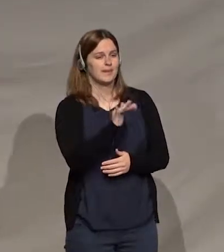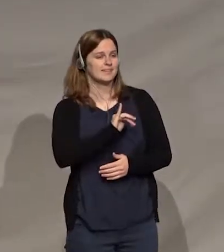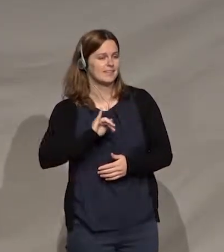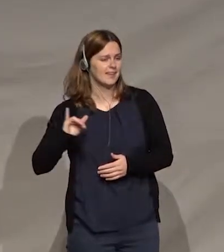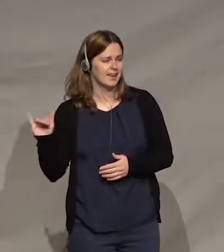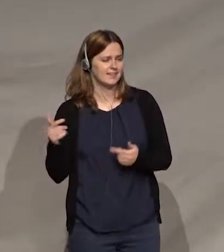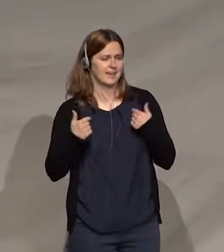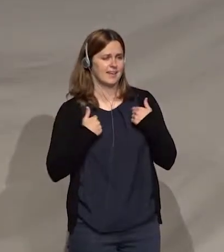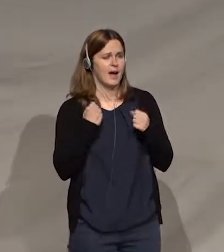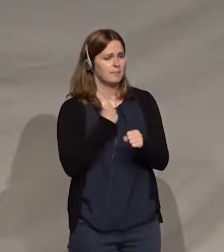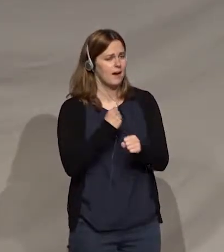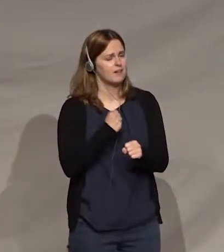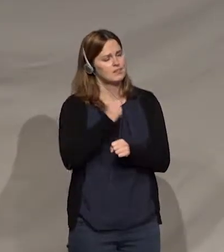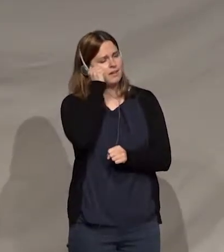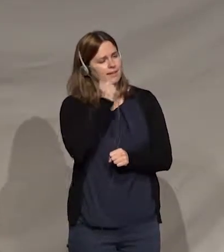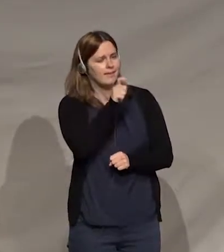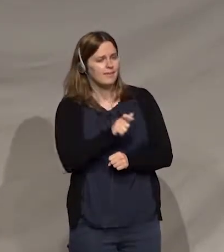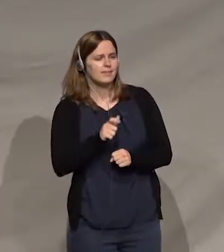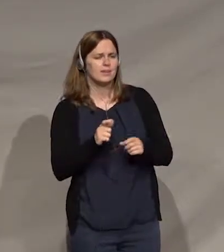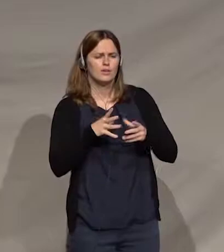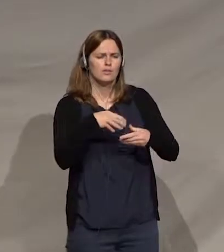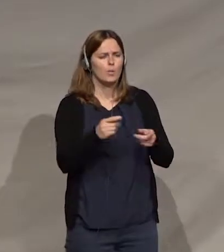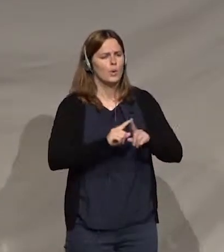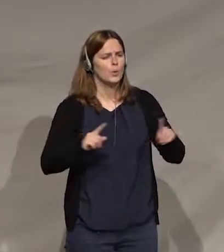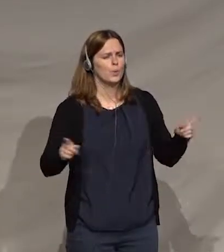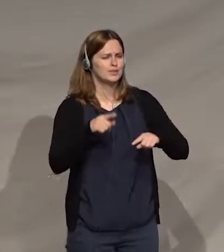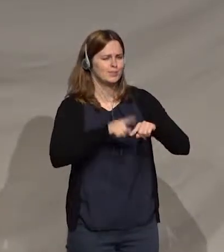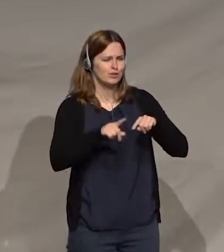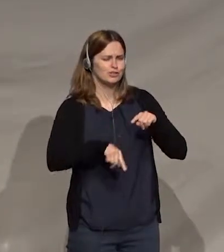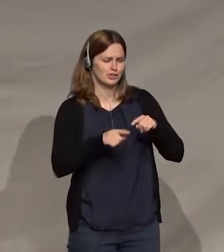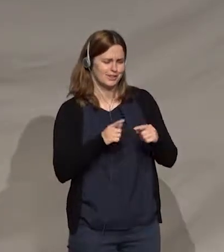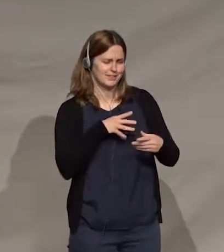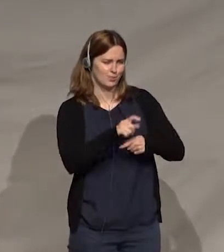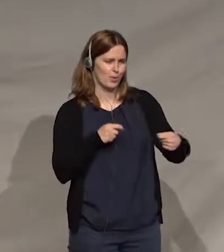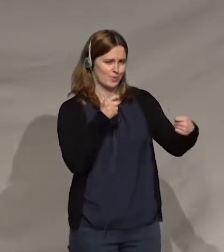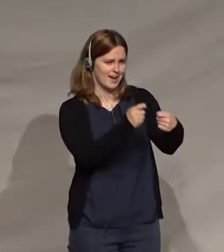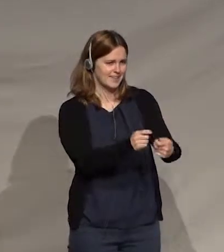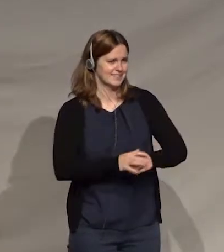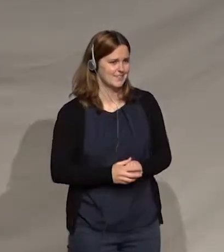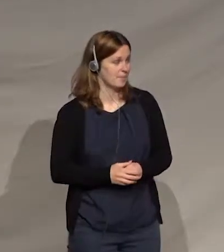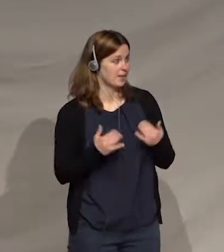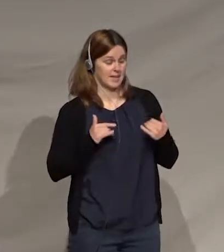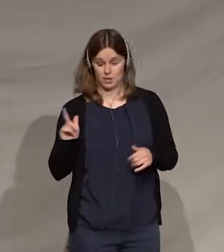což je počítačový odborník, a spolu pracujeme na vývoji nástrojů a technologií, které nabízí podporu